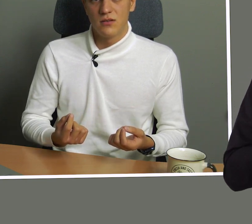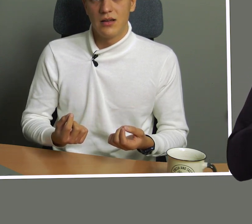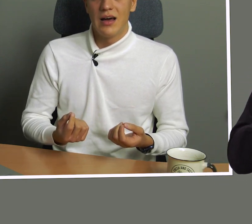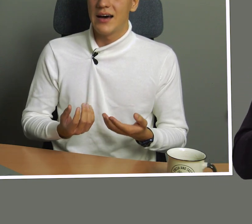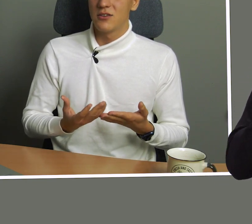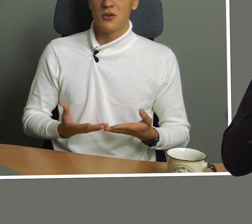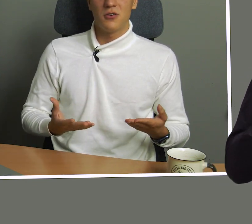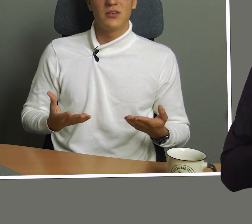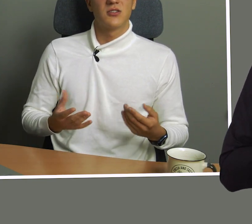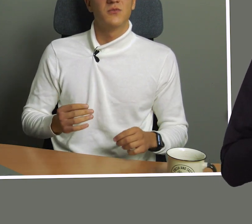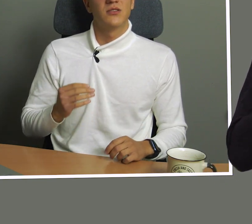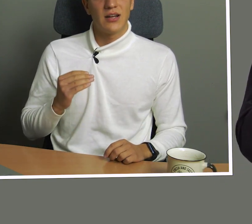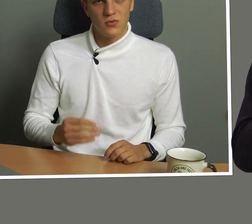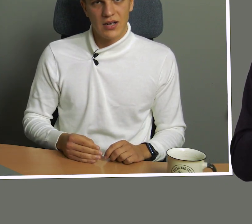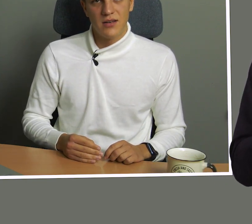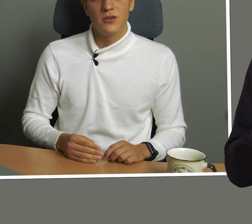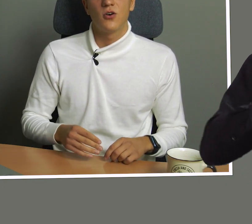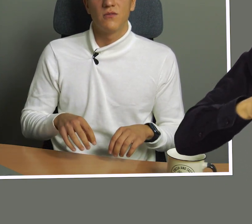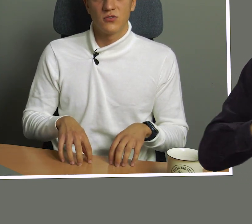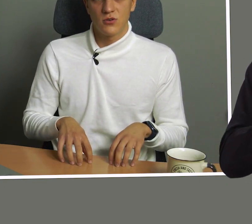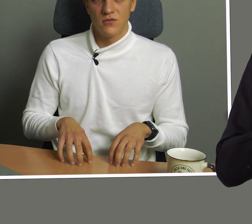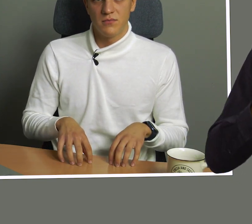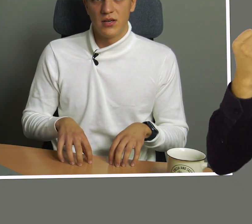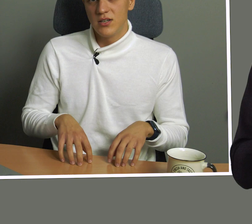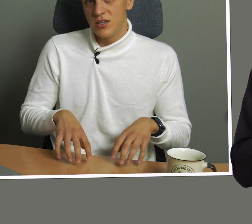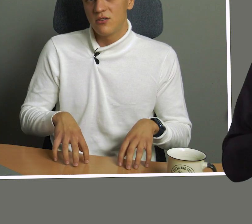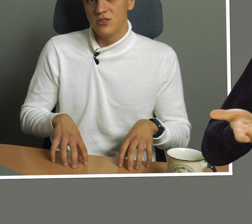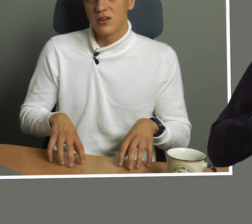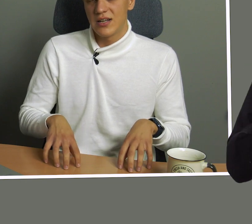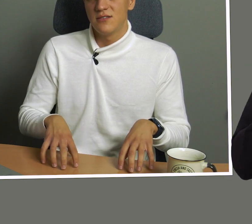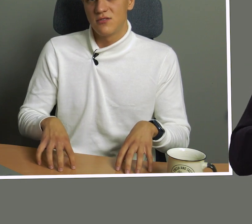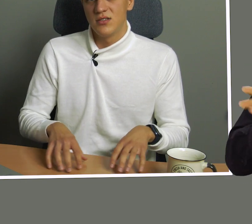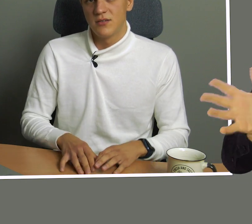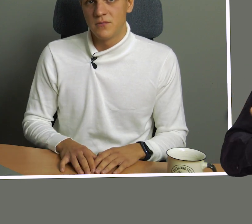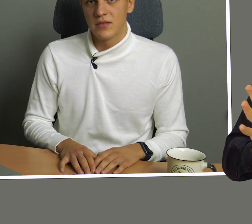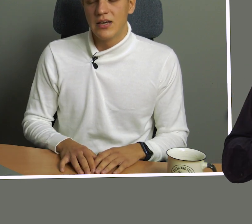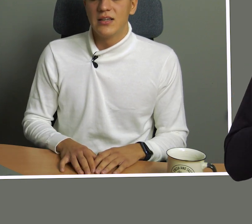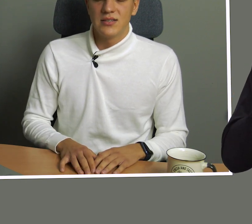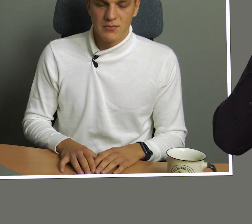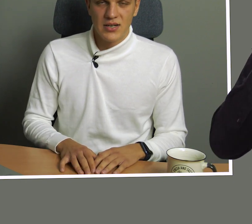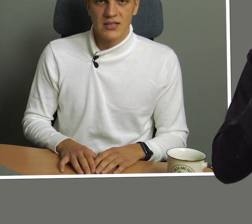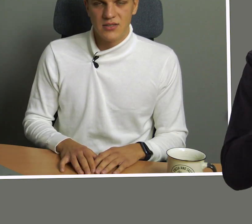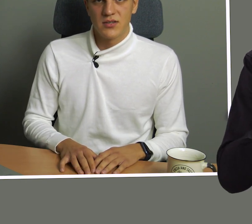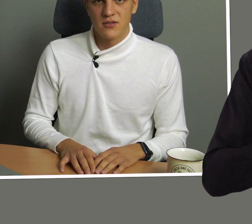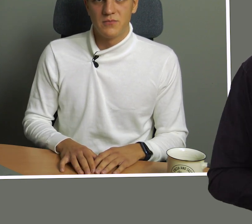A to jest czymś naturalnym i obowiązkowym, jeśli chodzi o relacje w rodzinie. Nie zabierajcie im tego!